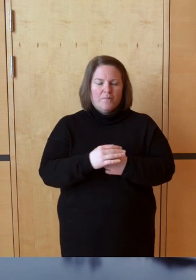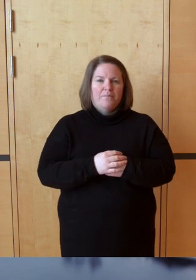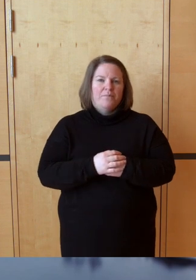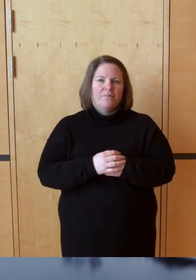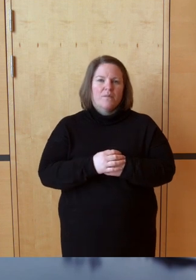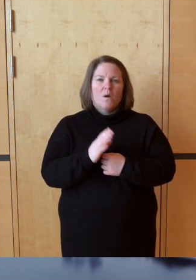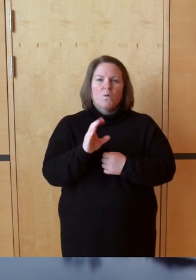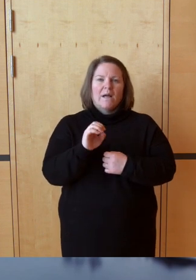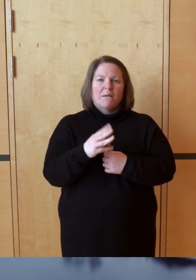Joakim Wallström